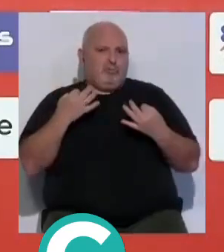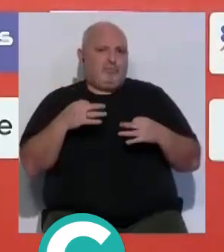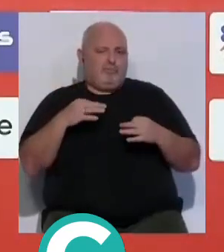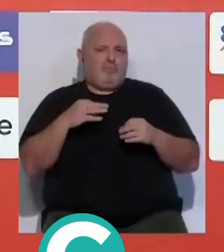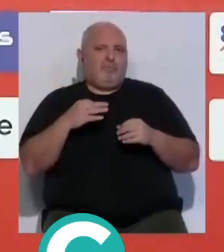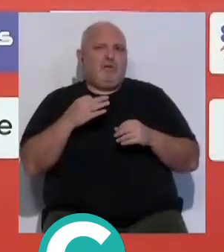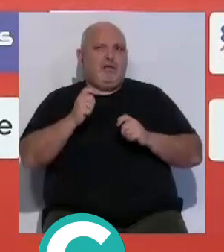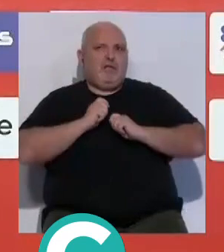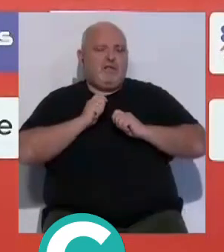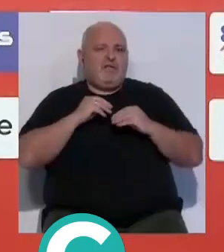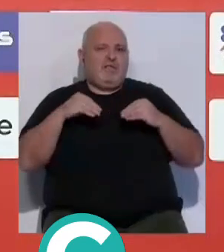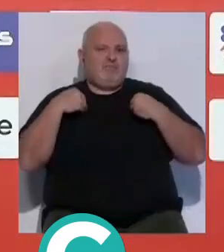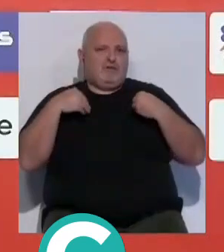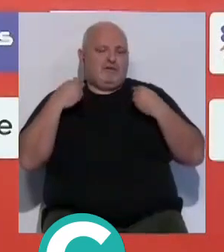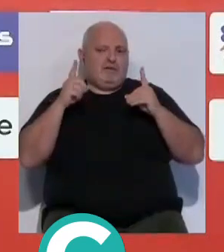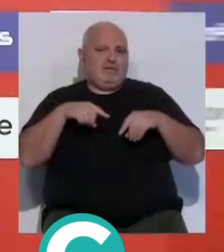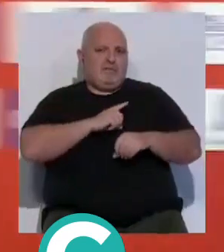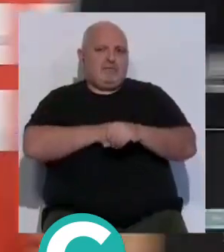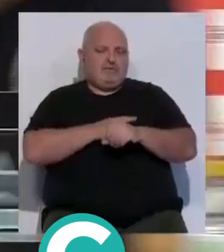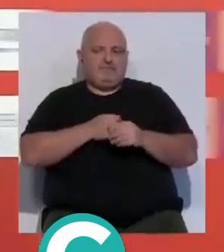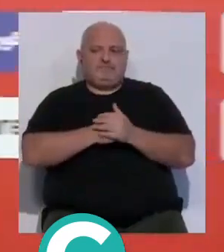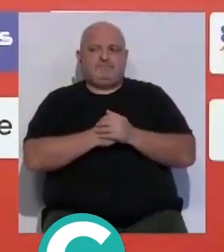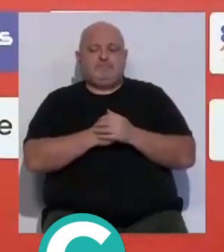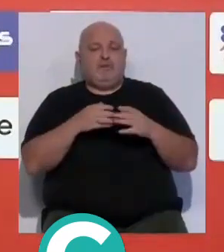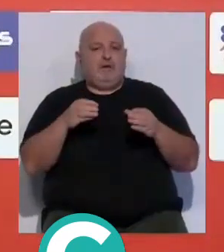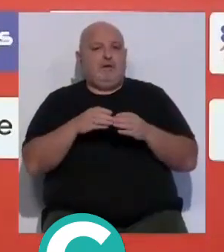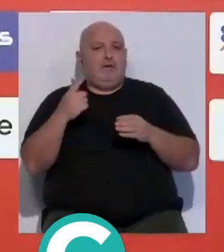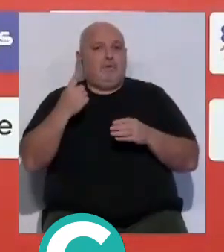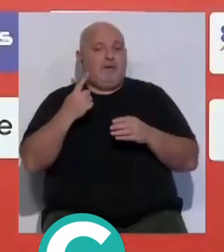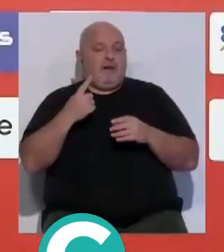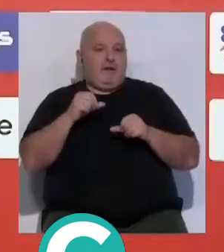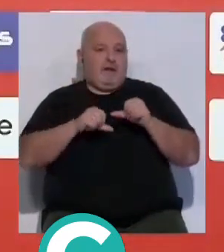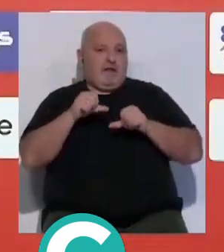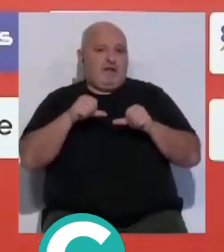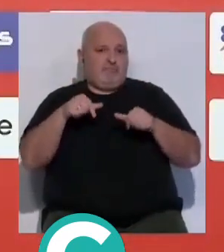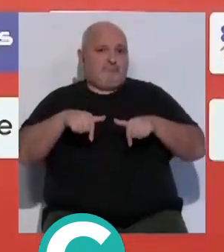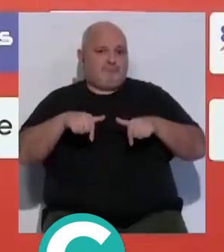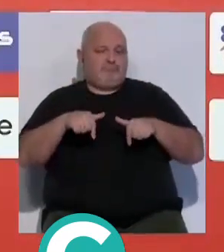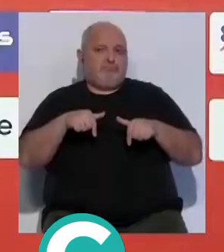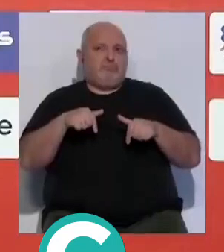lo que nos ha hecho disfrutar no de este deporte para un equipo en primera división hacer una buena